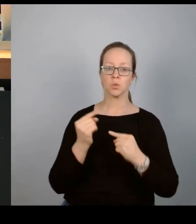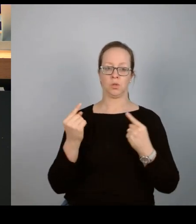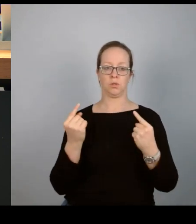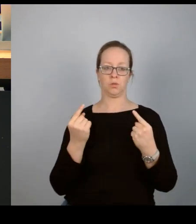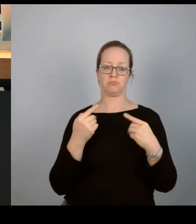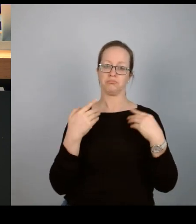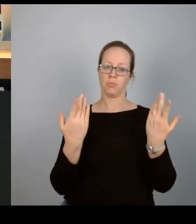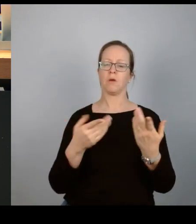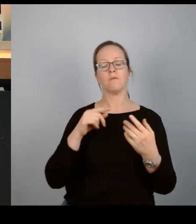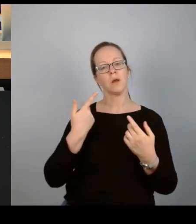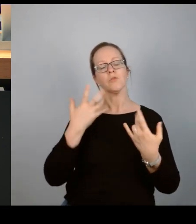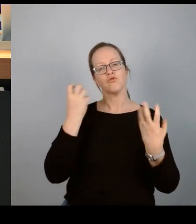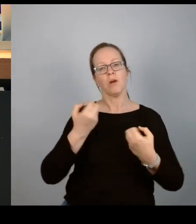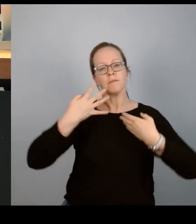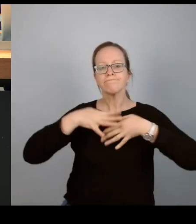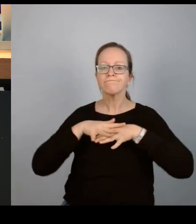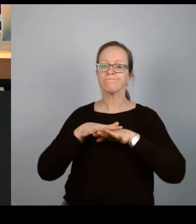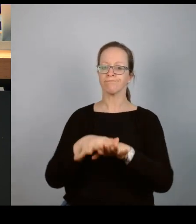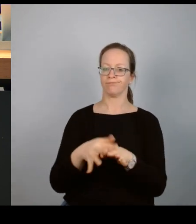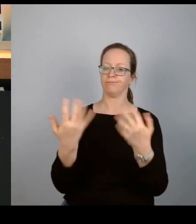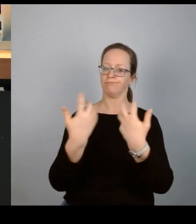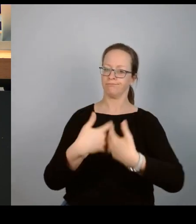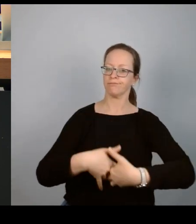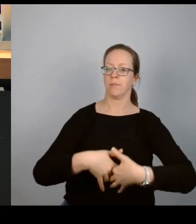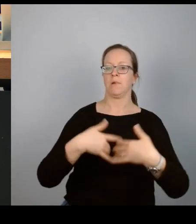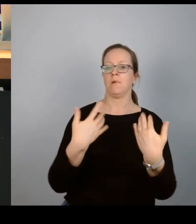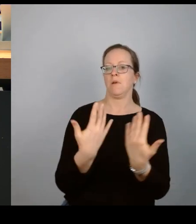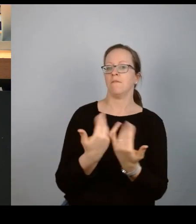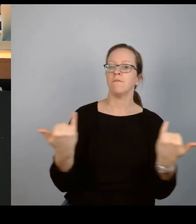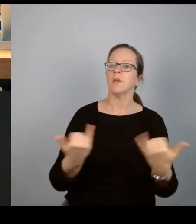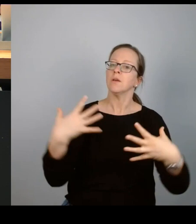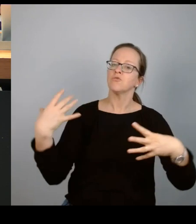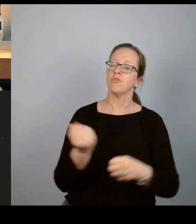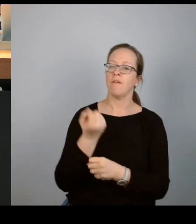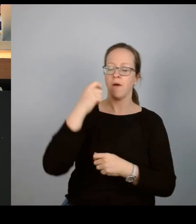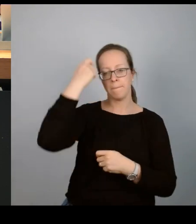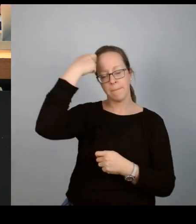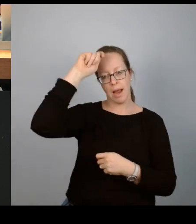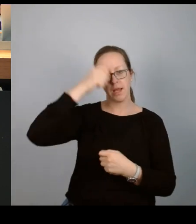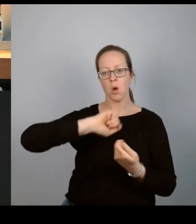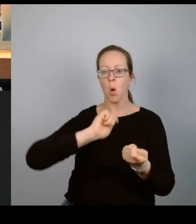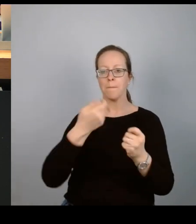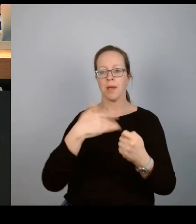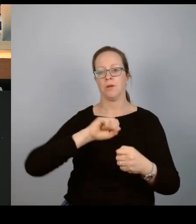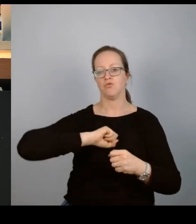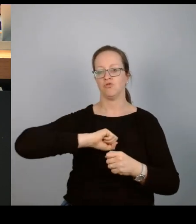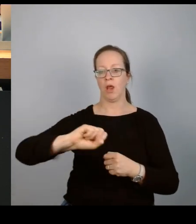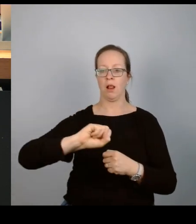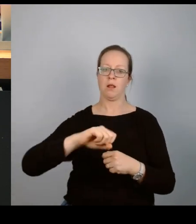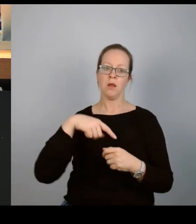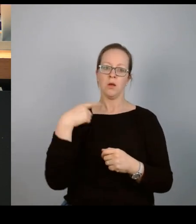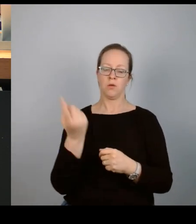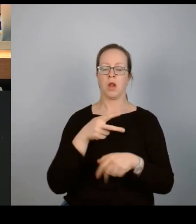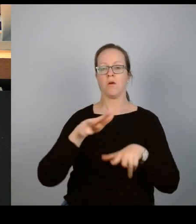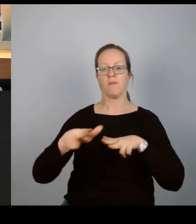auch selbst geschrieben. Das finde ich bemerkenswert, dass Sie das Umweltverbund und auch mit dem individualisierten